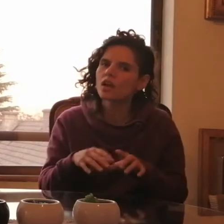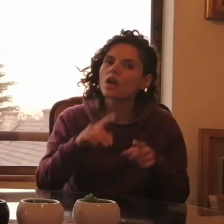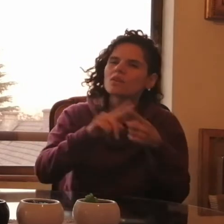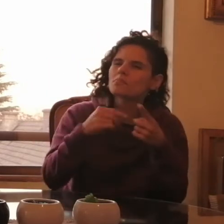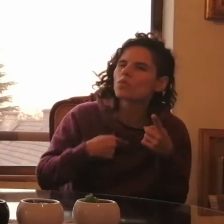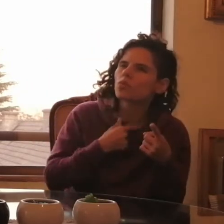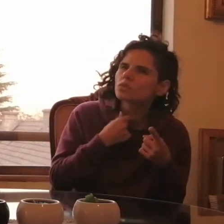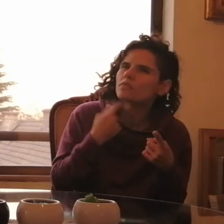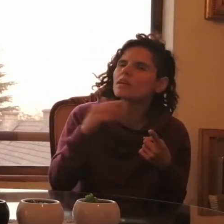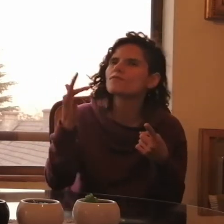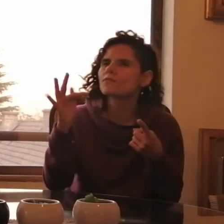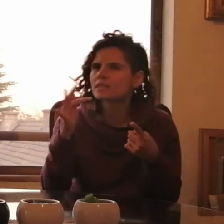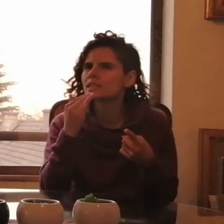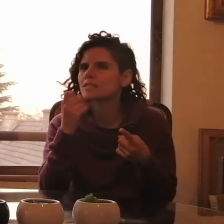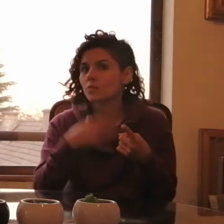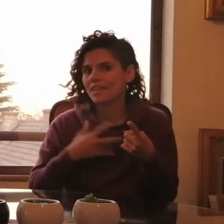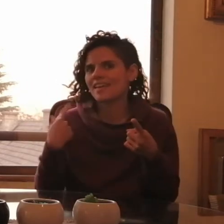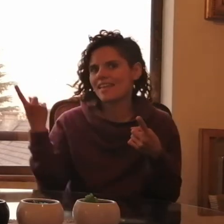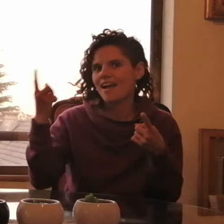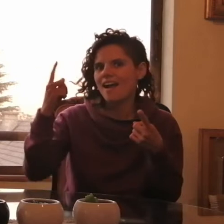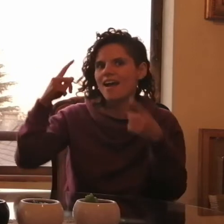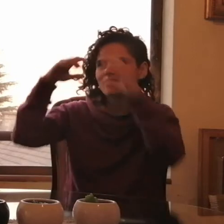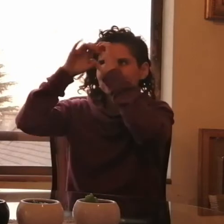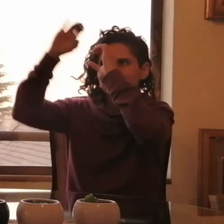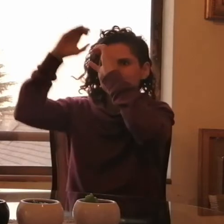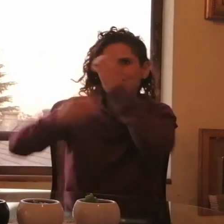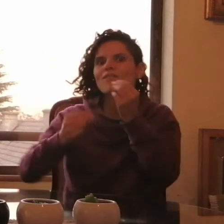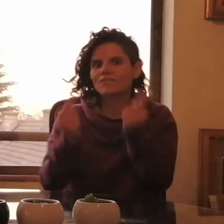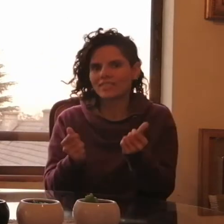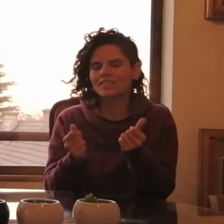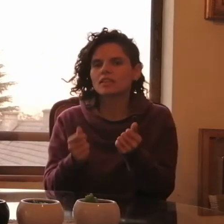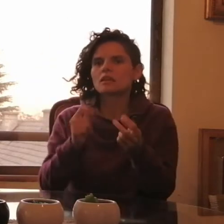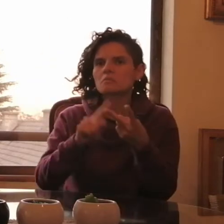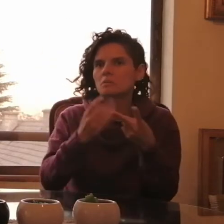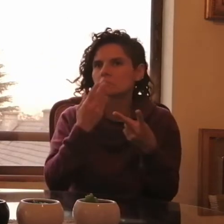física para ser astrónoma, también podía ser de computación cachai era como de